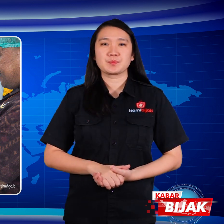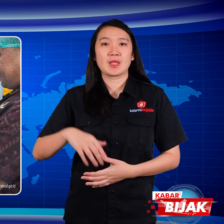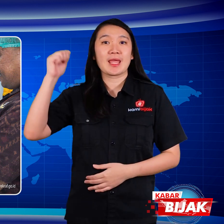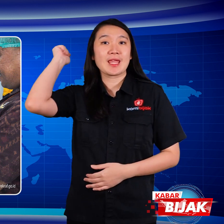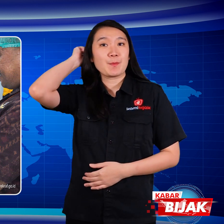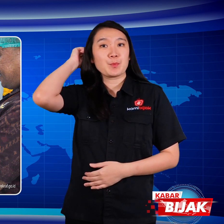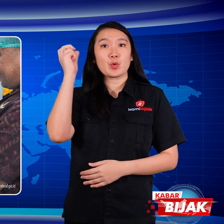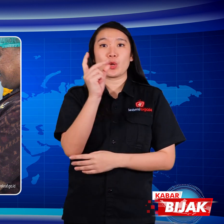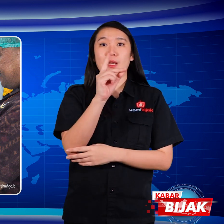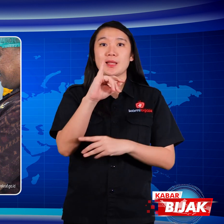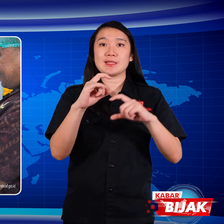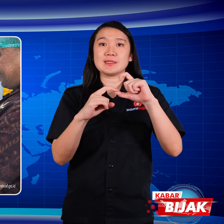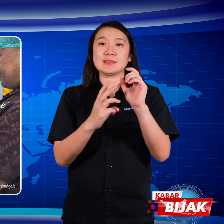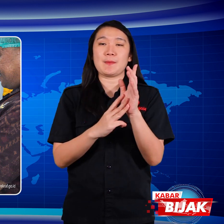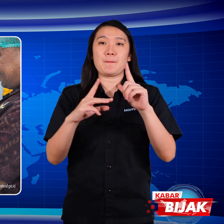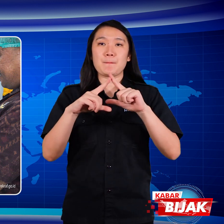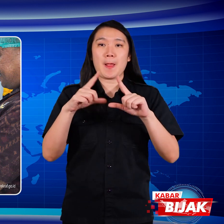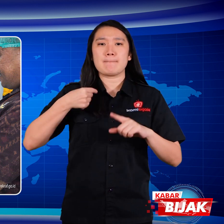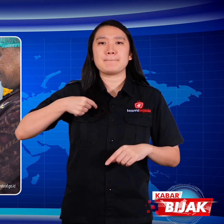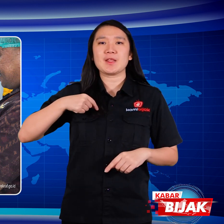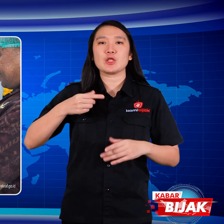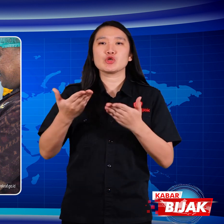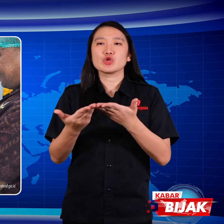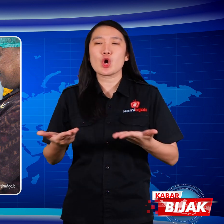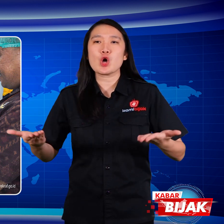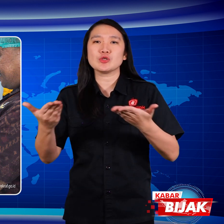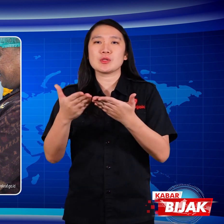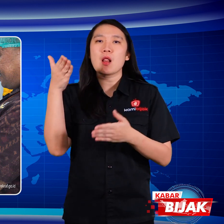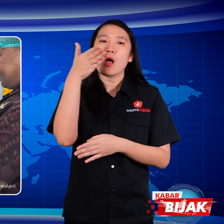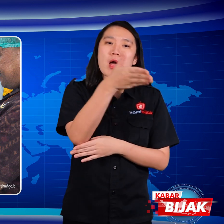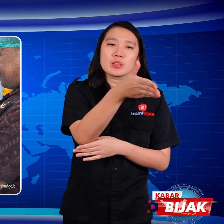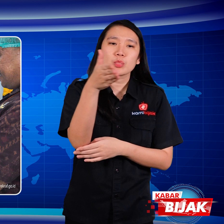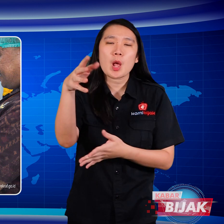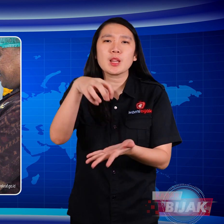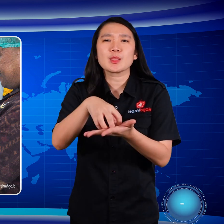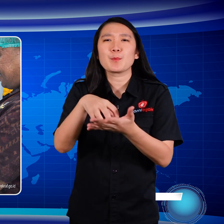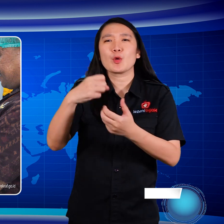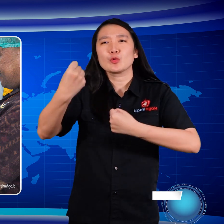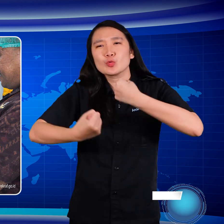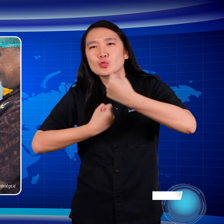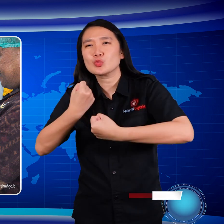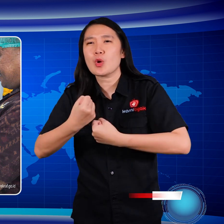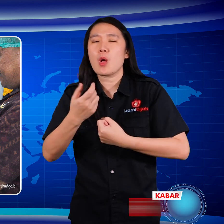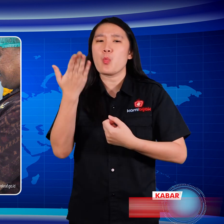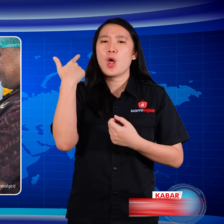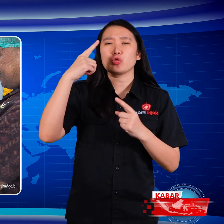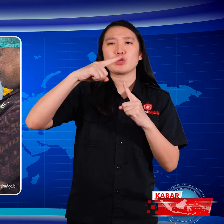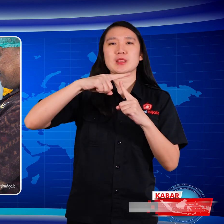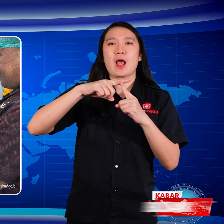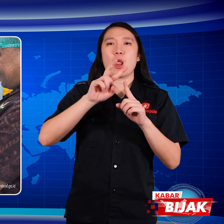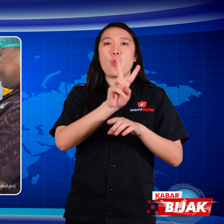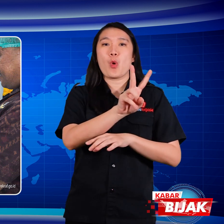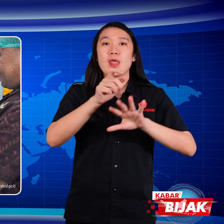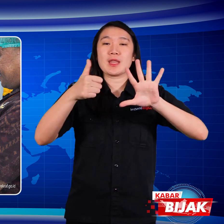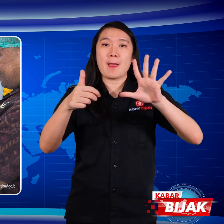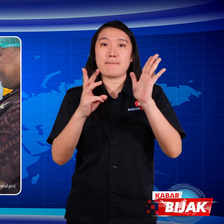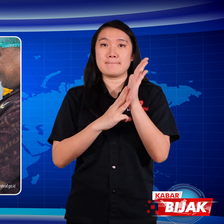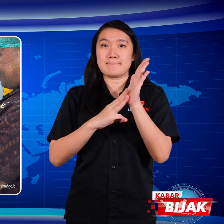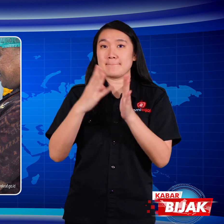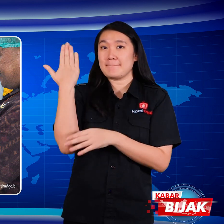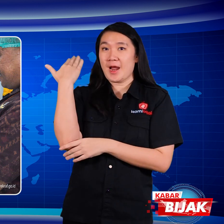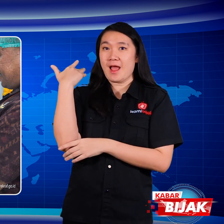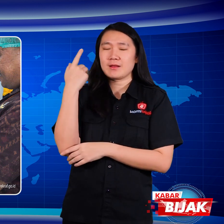Bu Risma, Menteri Sosial, datang ke usaha itu waktu tanggal 26 Maret kemarin.